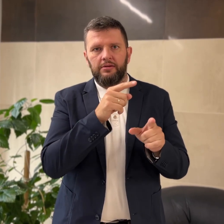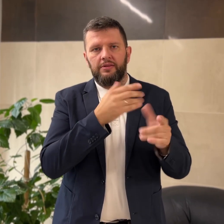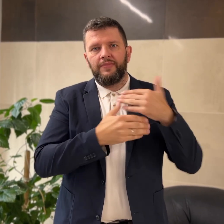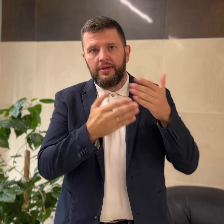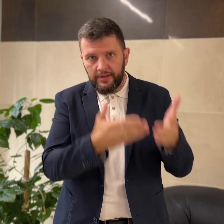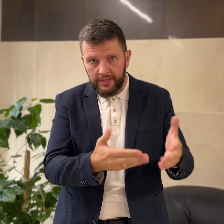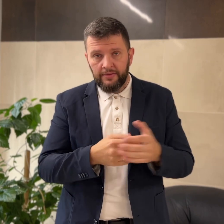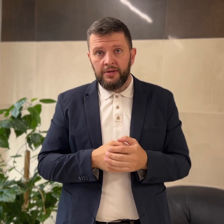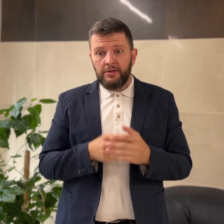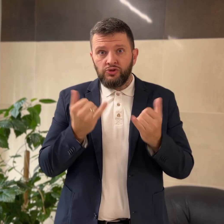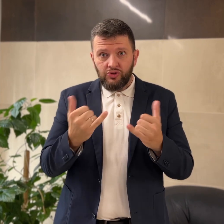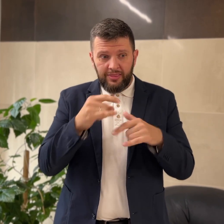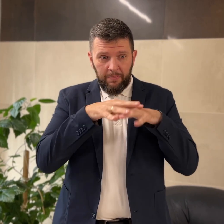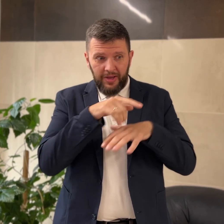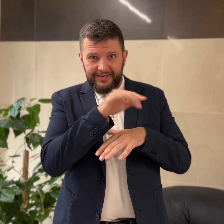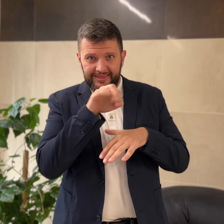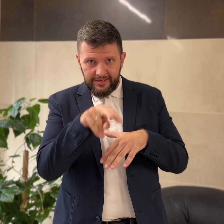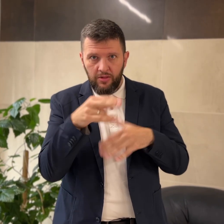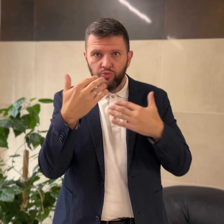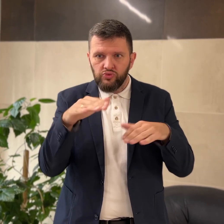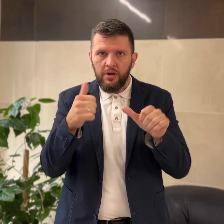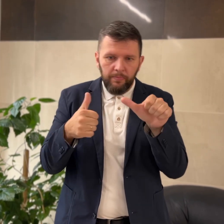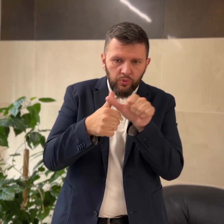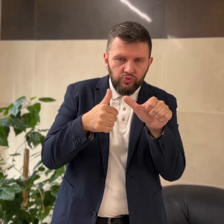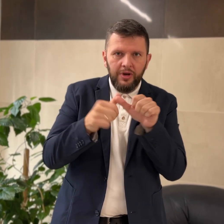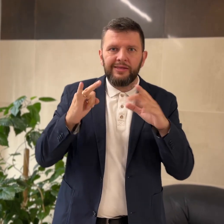На данный момент к работе ИТЛ подключаются и студенты,